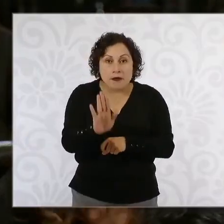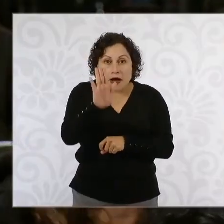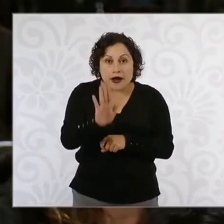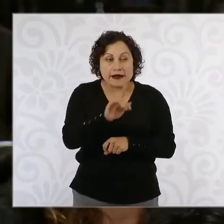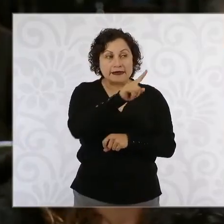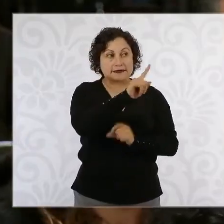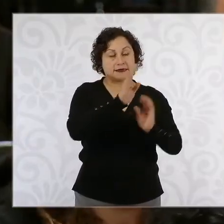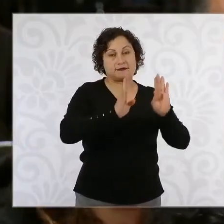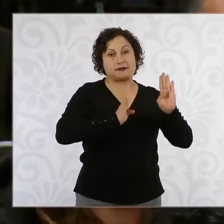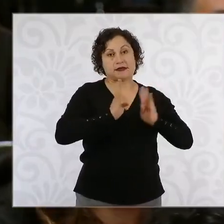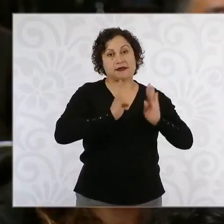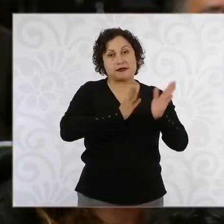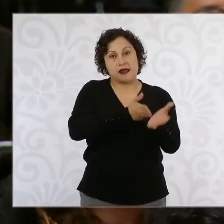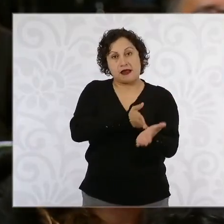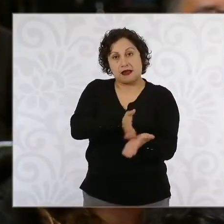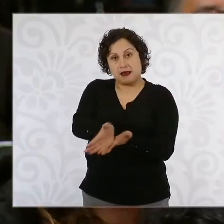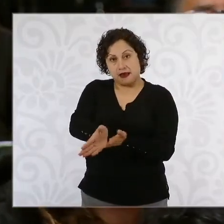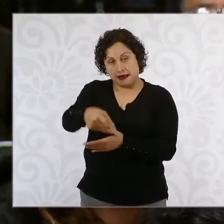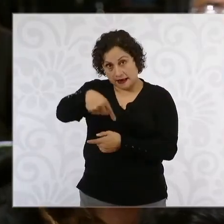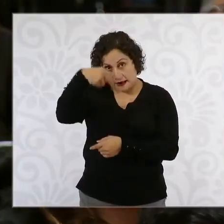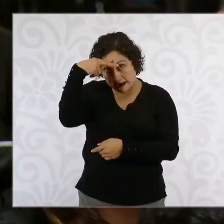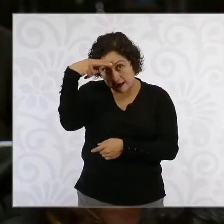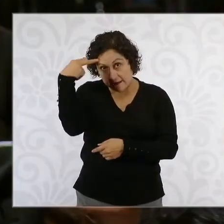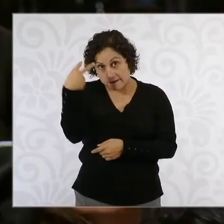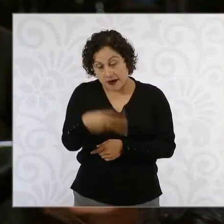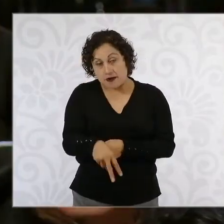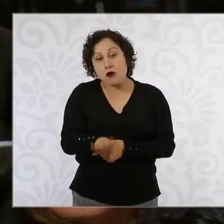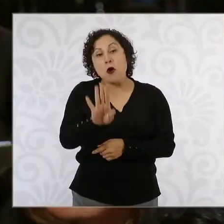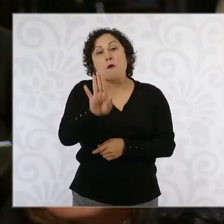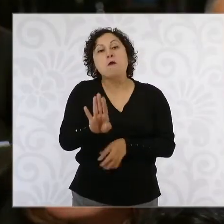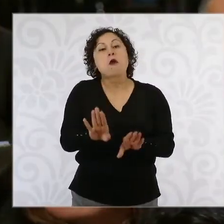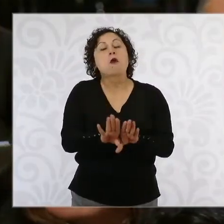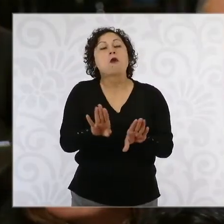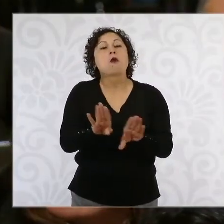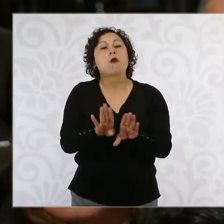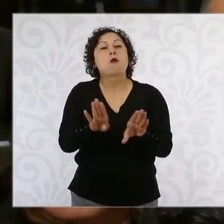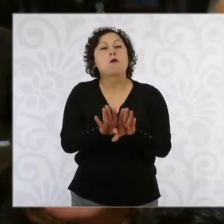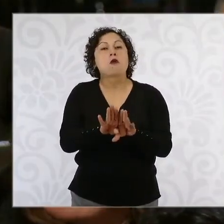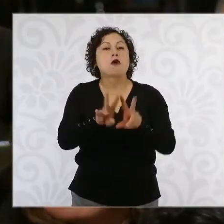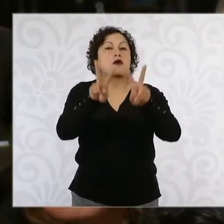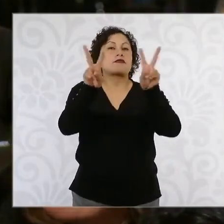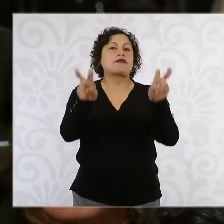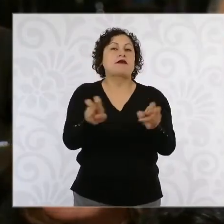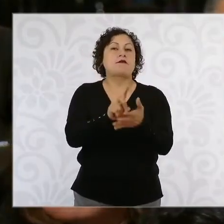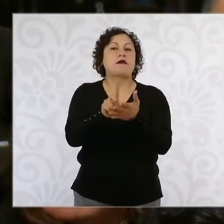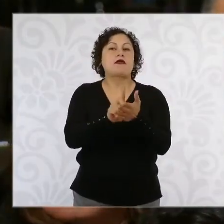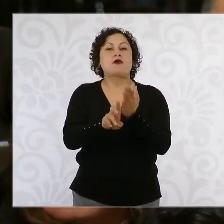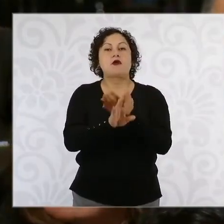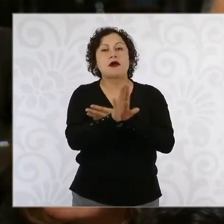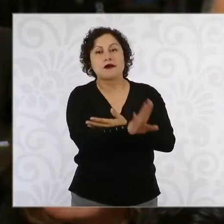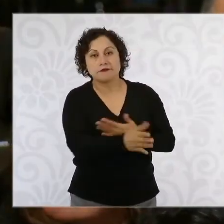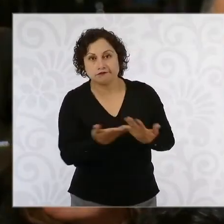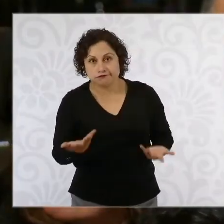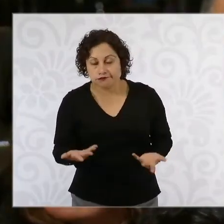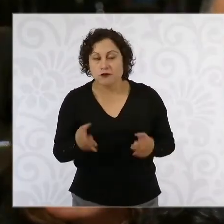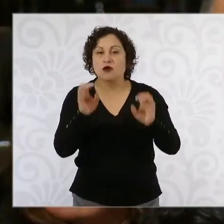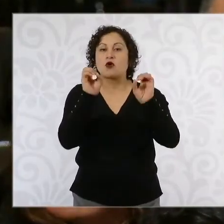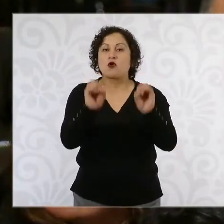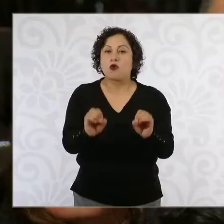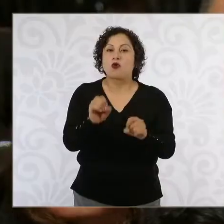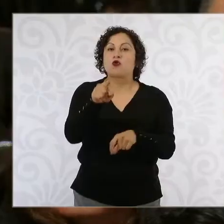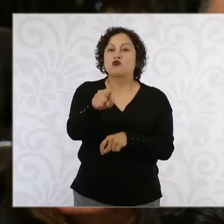de Estados Unidos so pretexto de la lucha contra el narcotráfico y que le dice el grabar el 10%